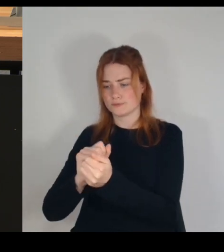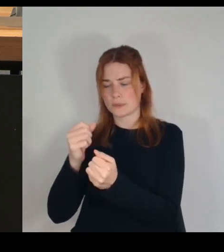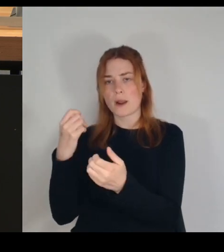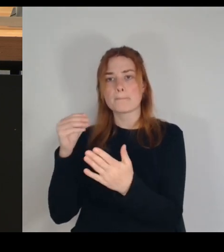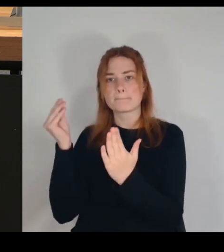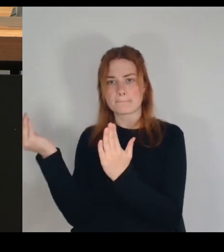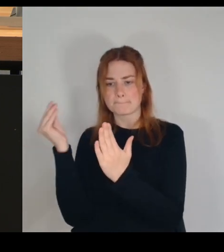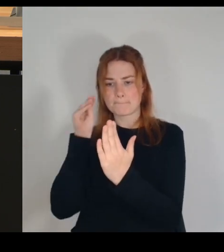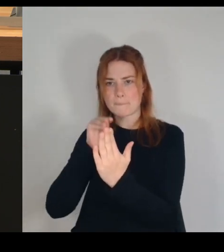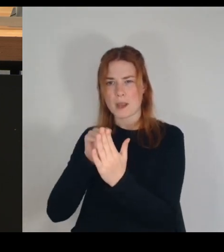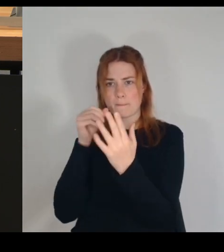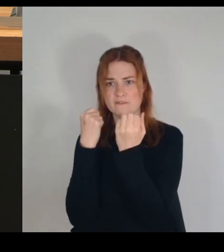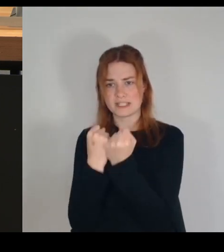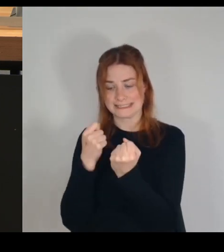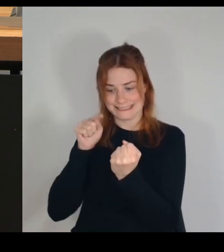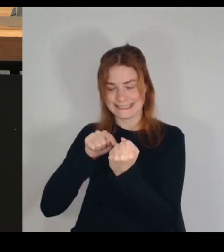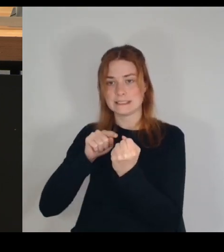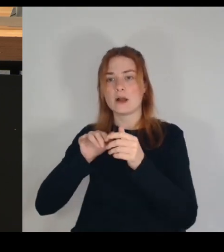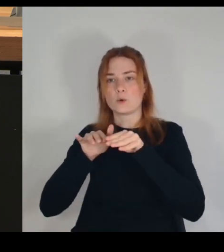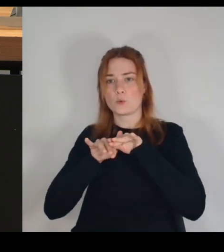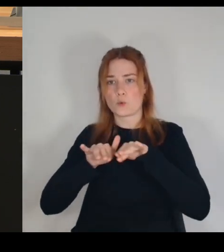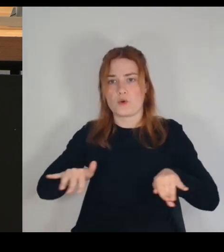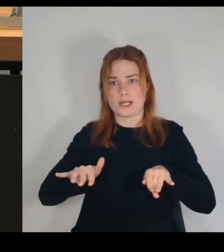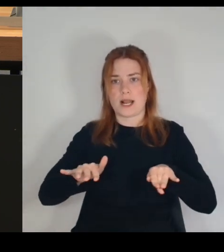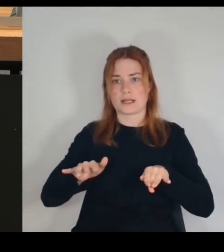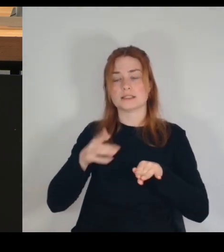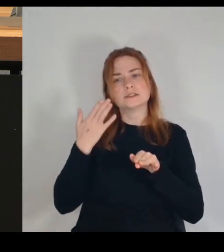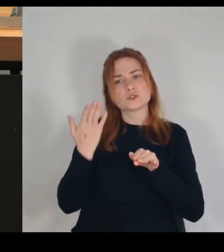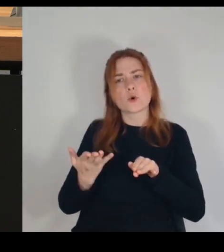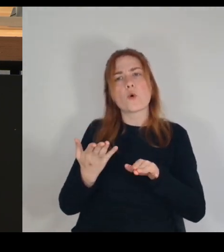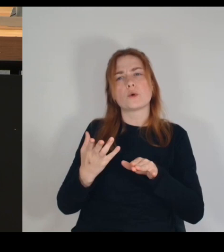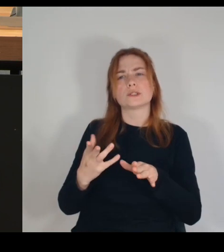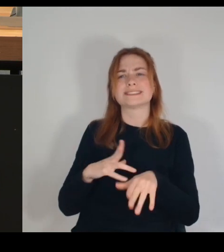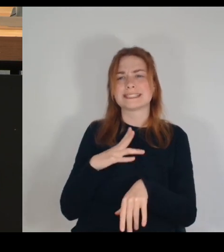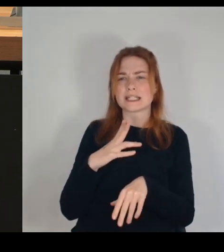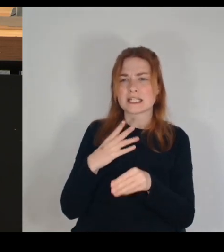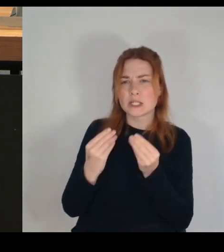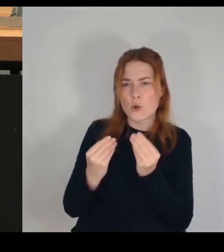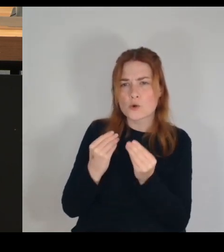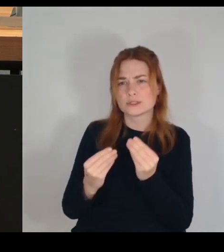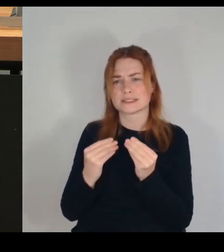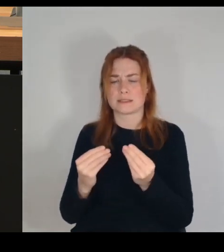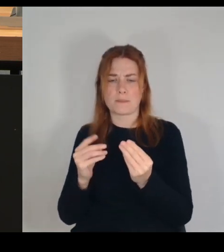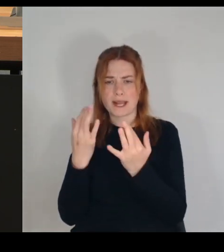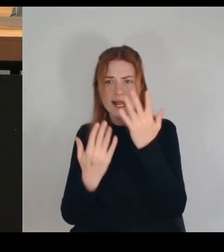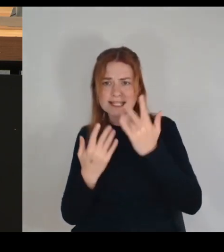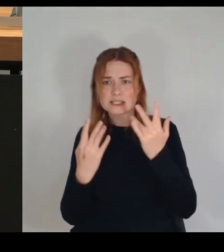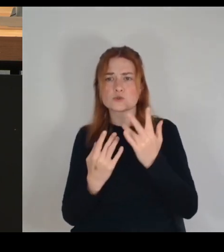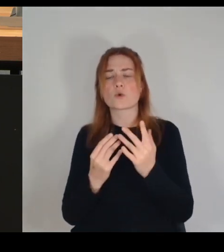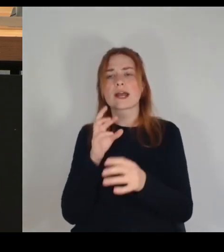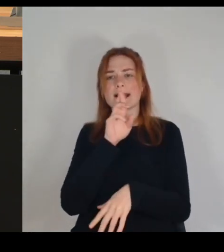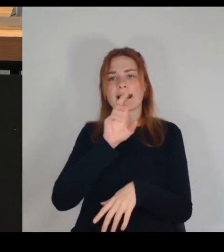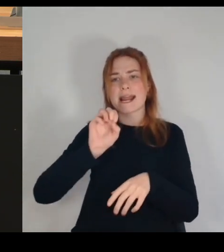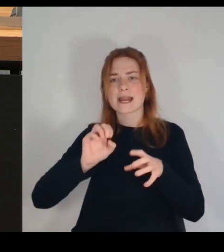Berechnung der Kosten für eine Rekommunalisierung, und zwar auch für Landesbetriebe, auf der wir dann den weiteren Weg